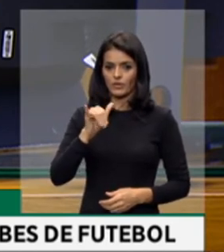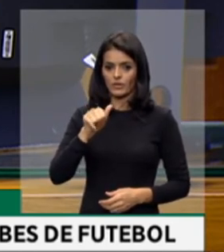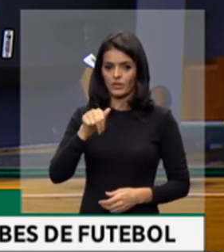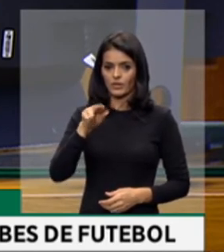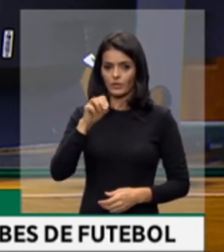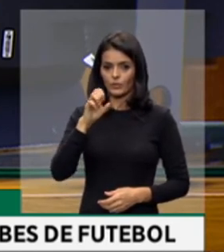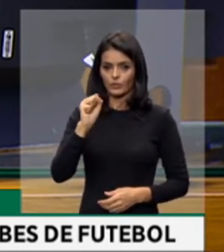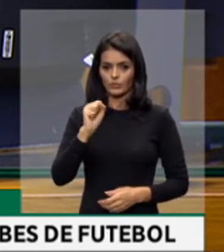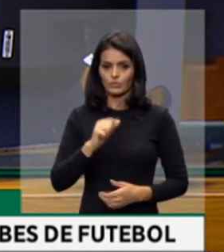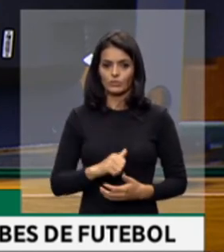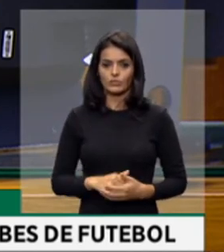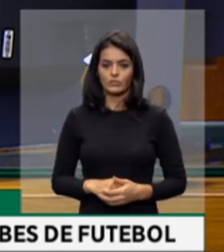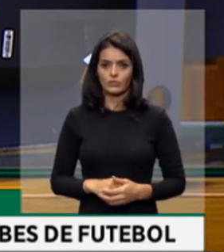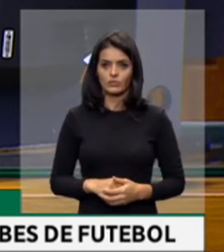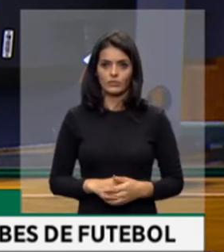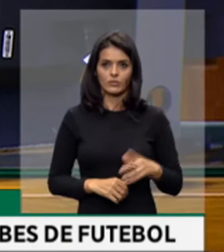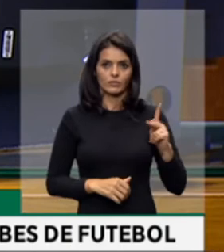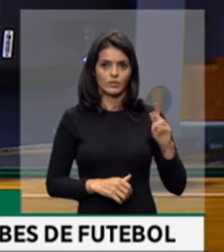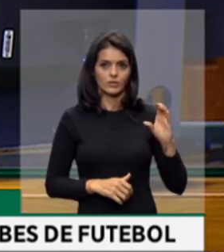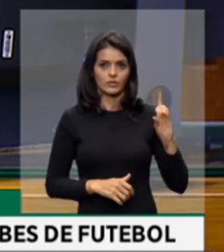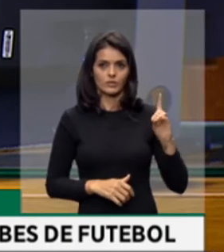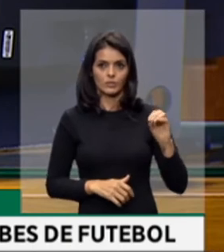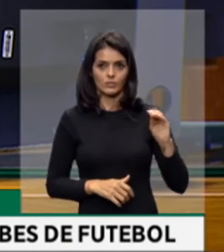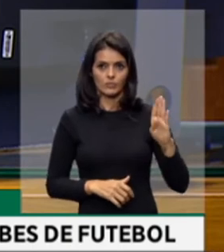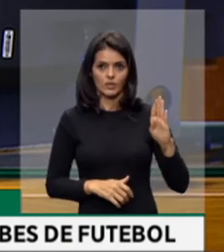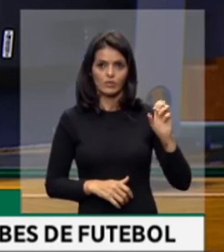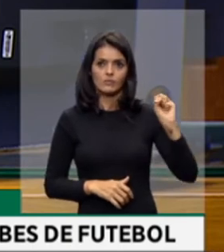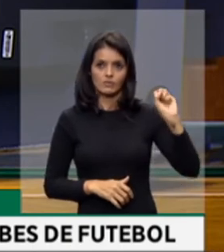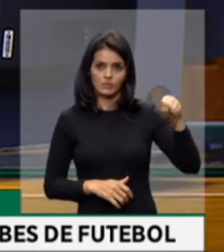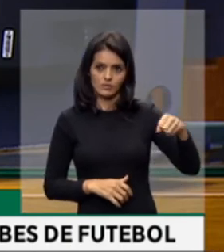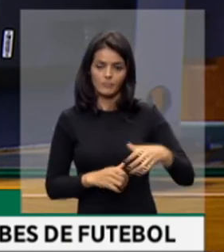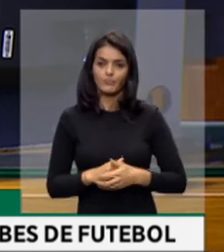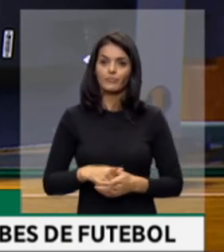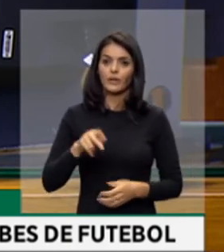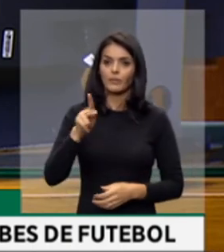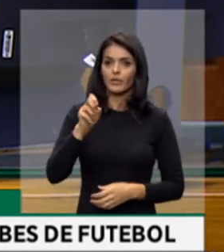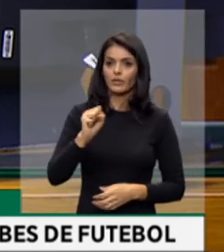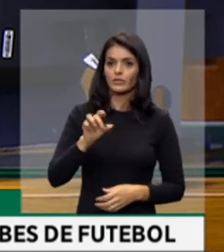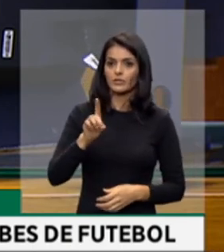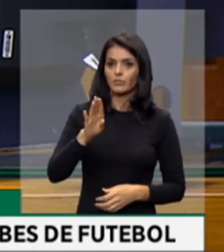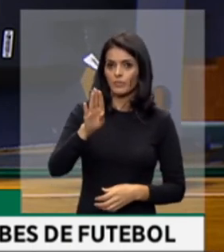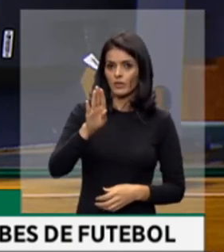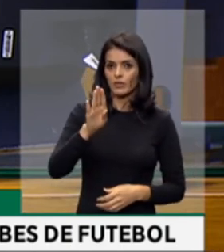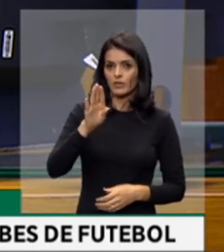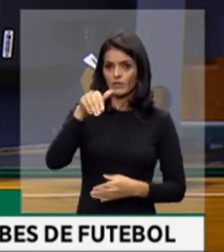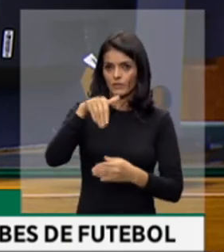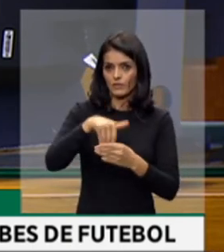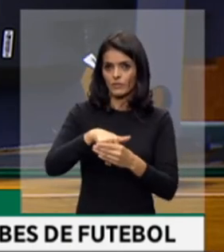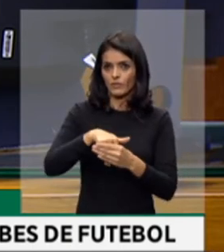[DEPUTADA]: PCDOB SIM. [PRESIDENTE]: COMO VOTA O PSDB?! VOTA O PL? DEPUTADO CHERINI. -- [DEPUTADO]: PP É NÃ [DEPUTADO]: PSDB, SENHOR PRESIDENTE, COMPREENDE O, PRESIDENTE, PARTIDO PROGRESSISTAS VOTA NÃO.